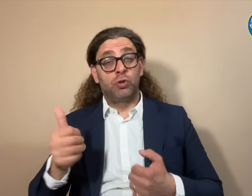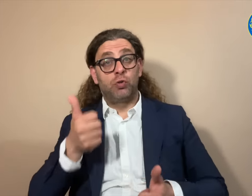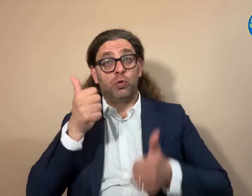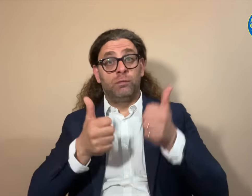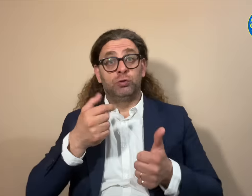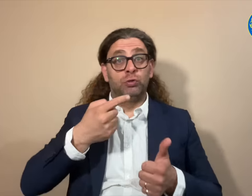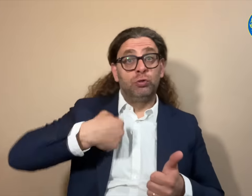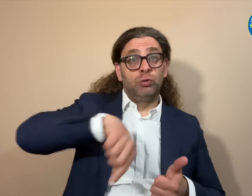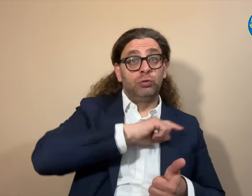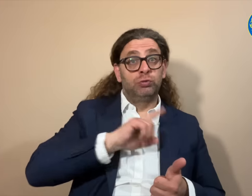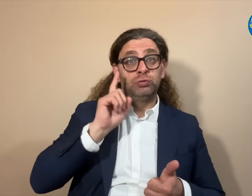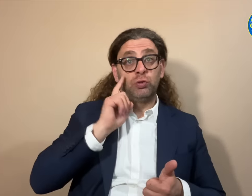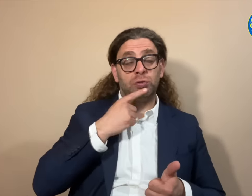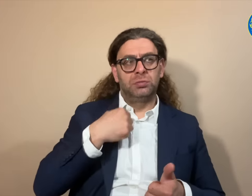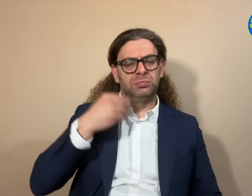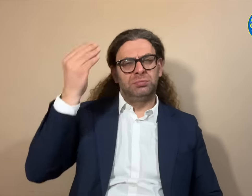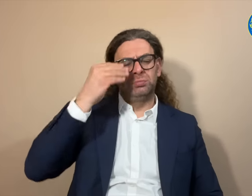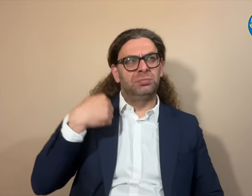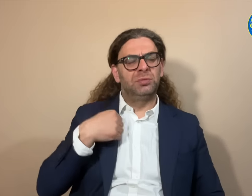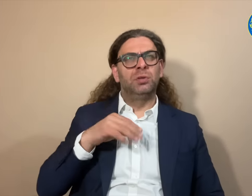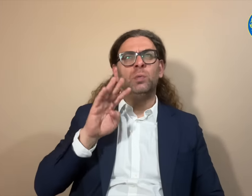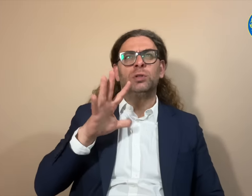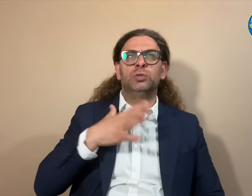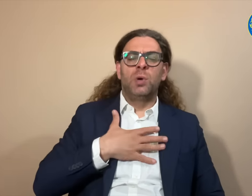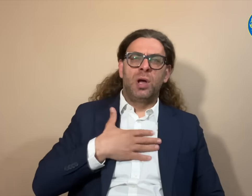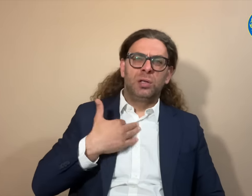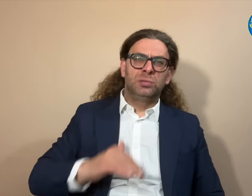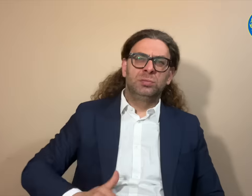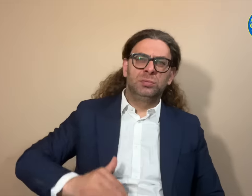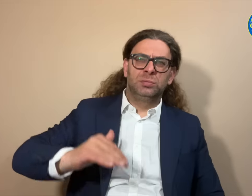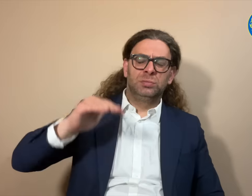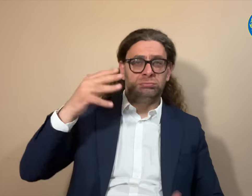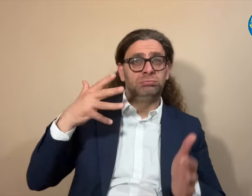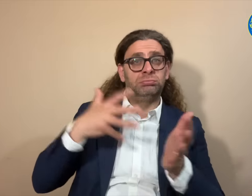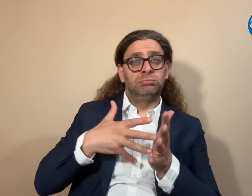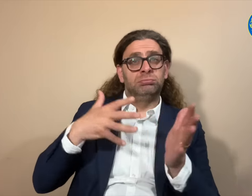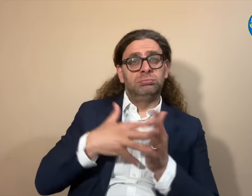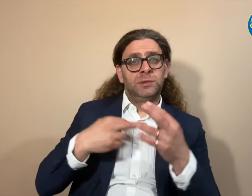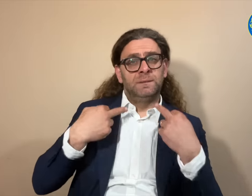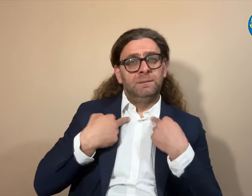nessun modo messe a confronto con quelle che riguardano noi persone sorde. Penso alle discriminazioni che ho vissuto - e che continuo a vivere – lungo tutti i miei 45 anni di vita.